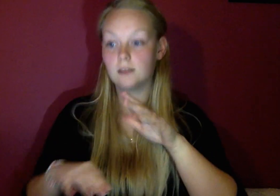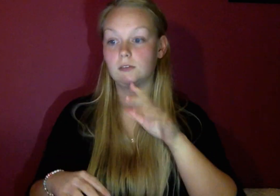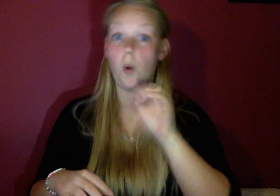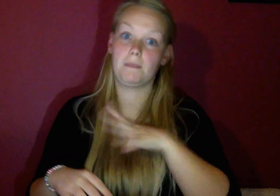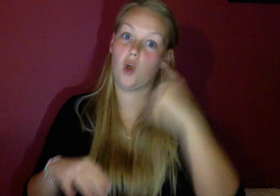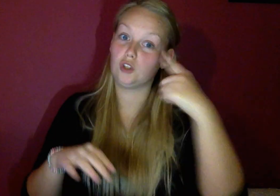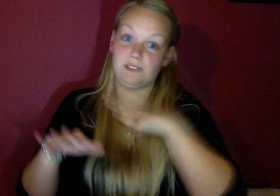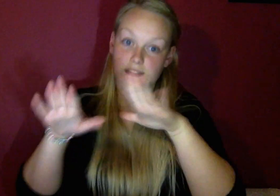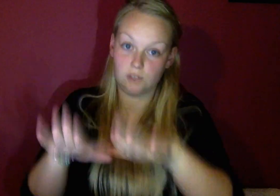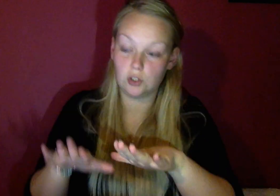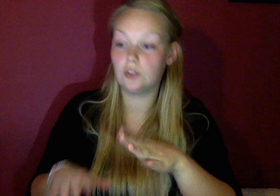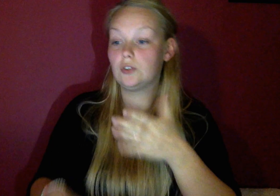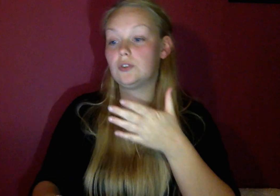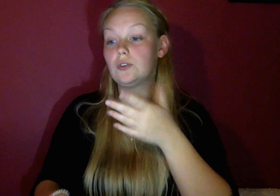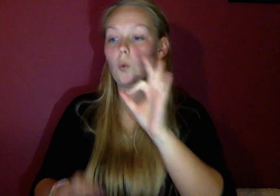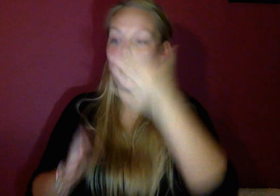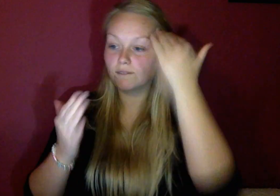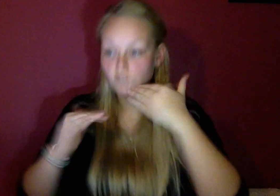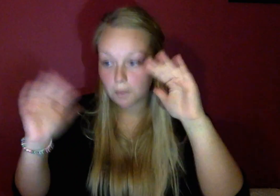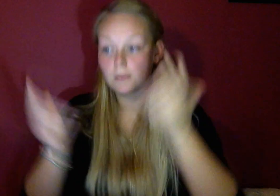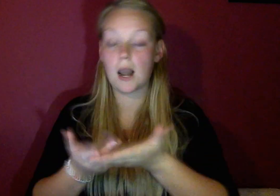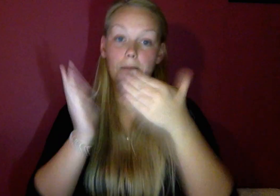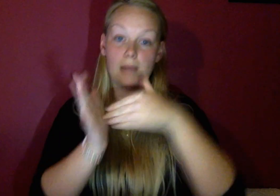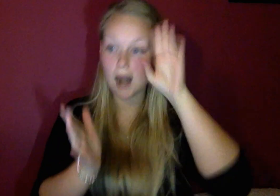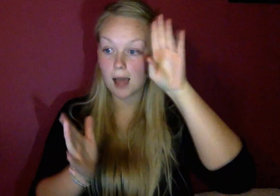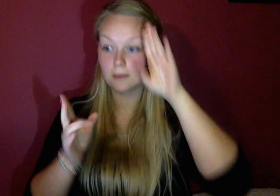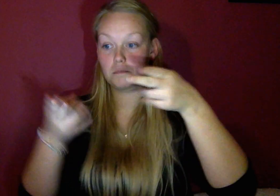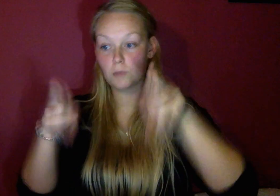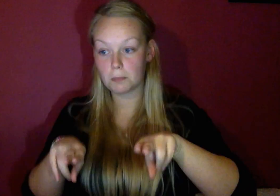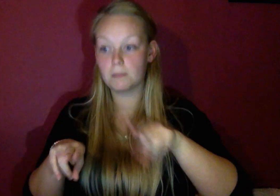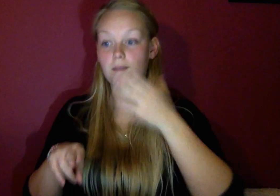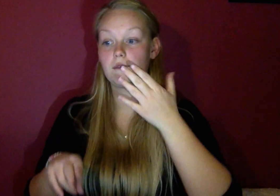om det finns hörsel kvar. Hur den kan förbättras, och hjälper läkarna att bedöma